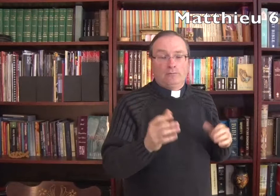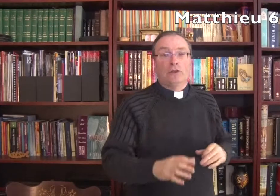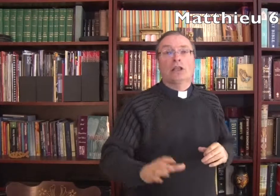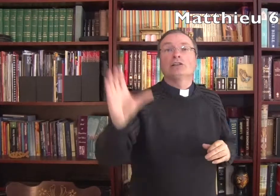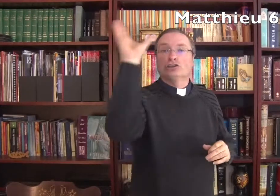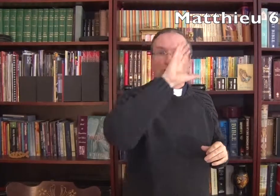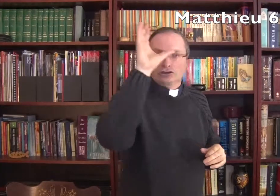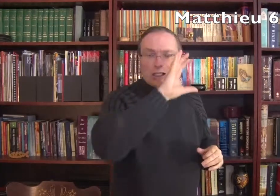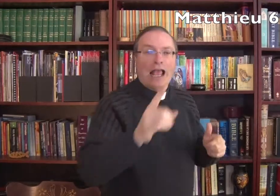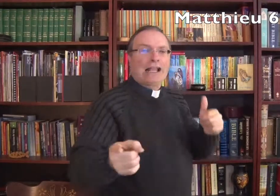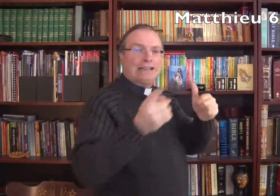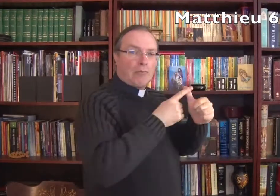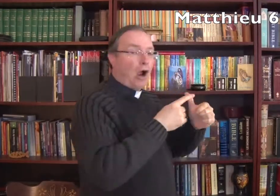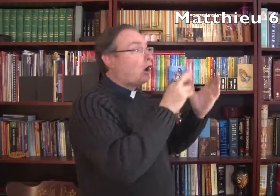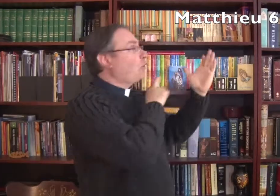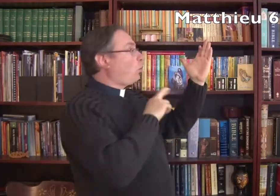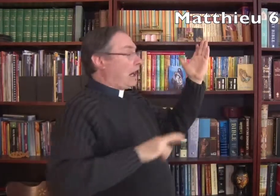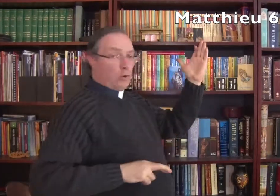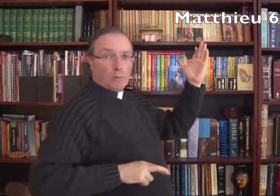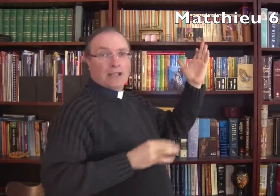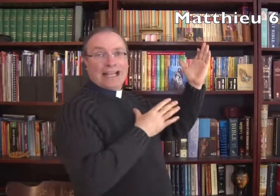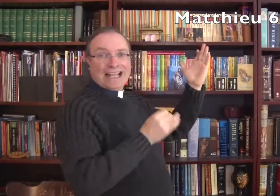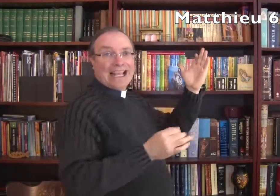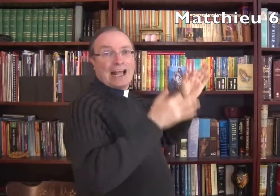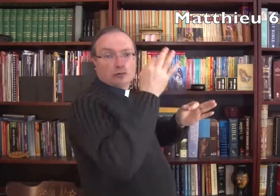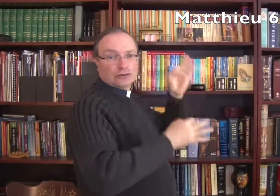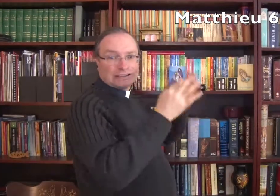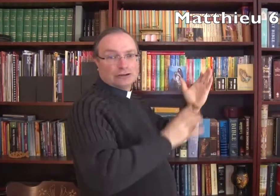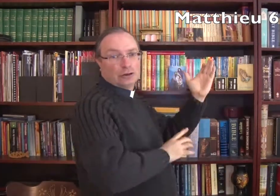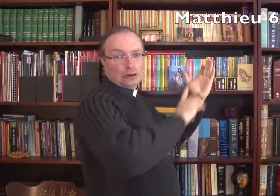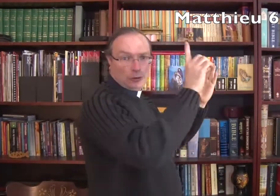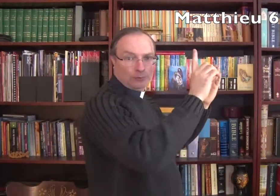Recherchez d’abord le royaume et la justice de Dieu,